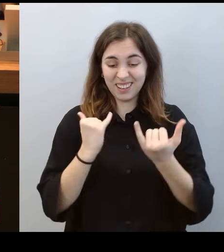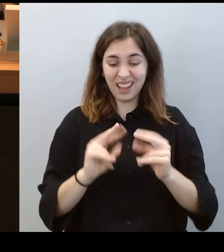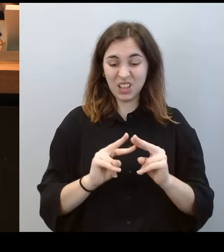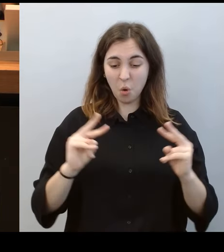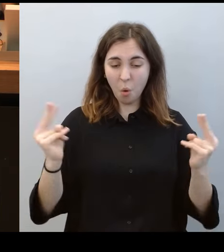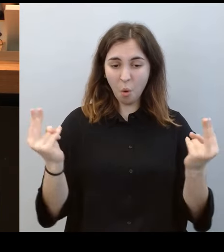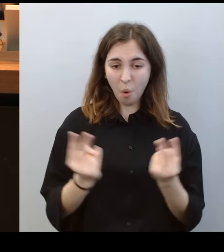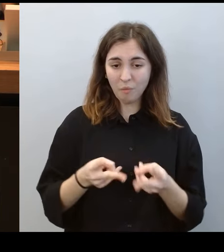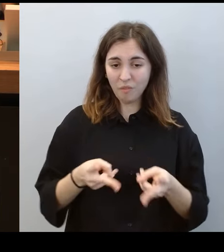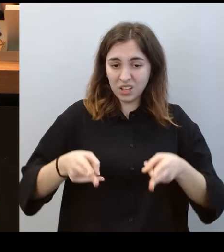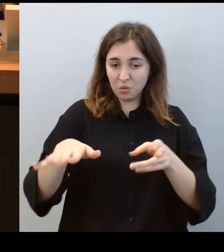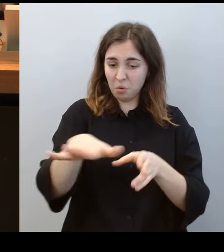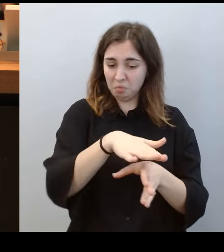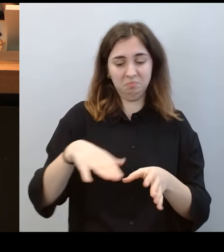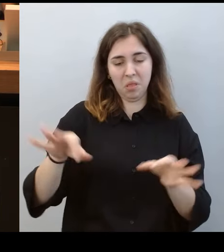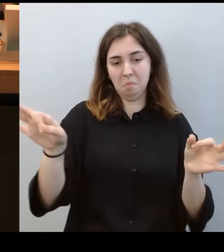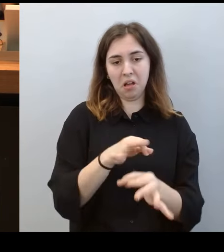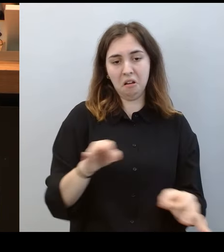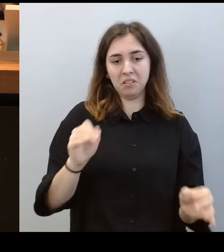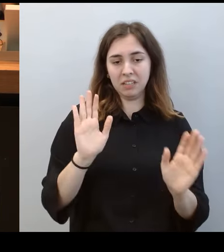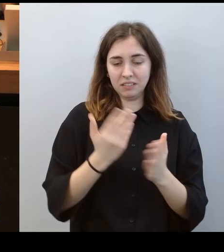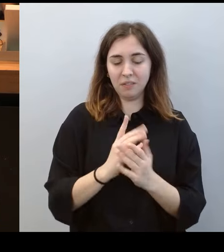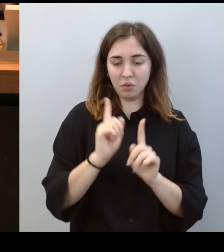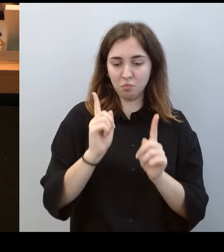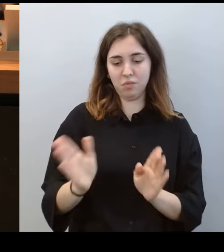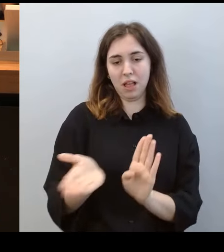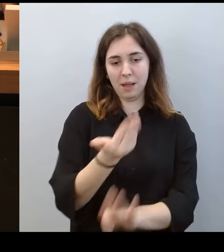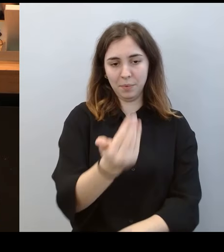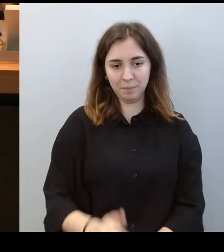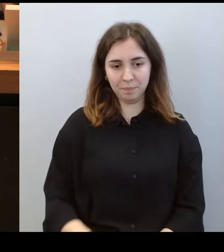Und es ist an sich schon fragwürdig, ob Umweltzonen überhaupt einen